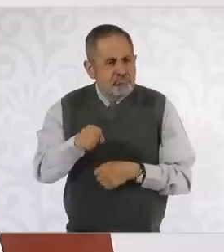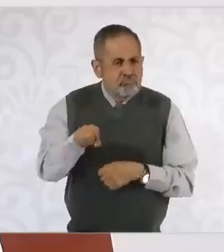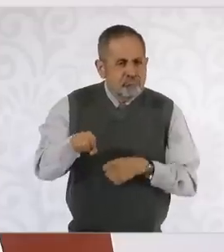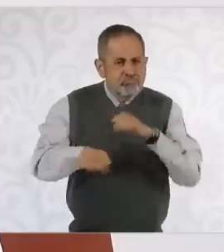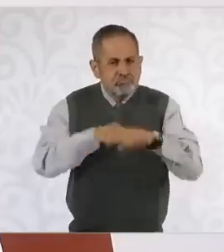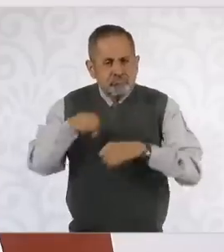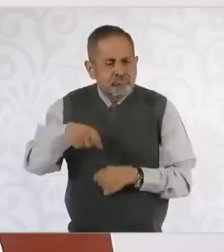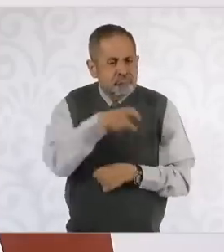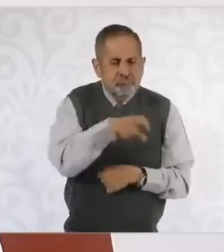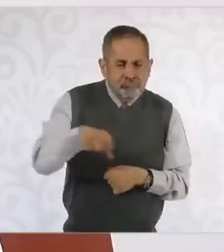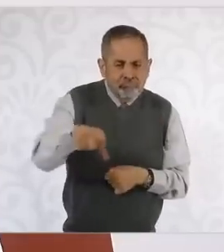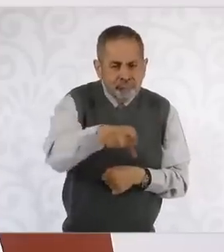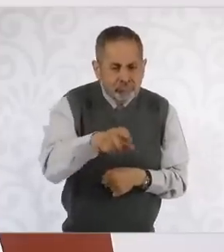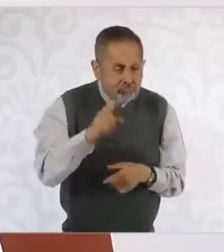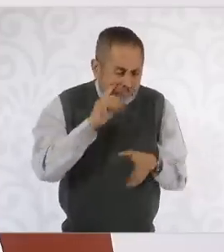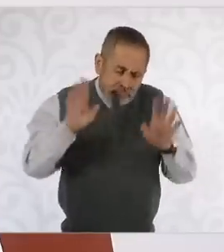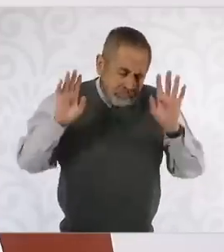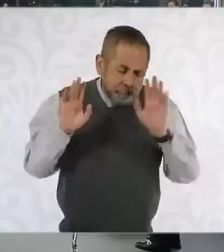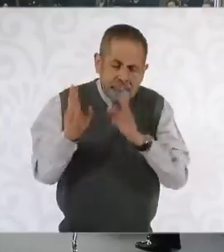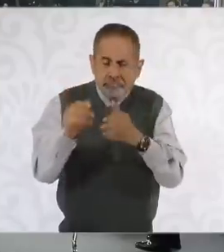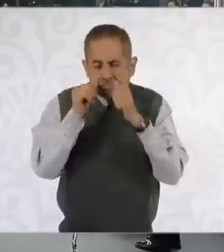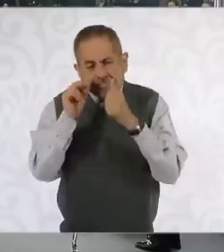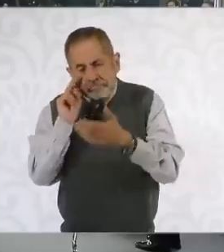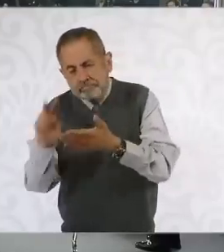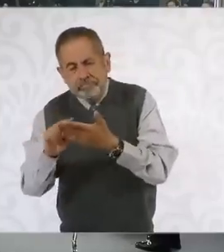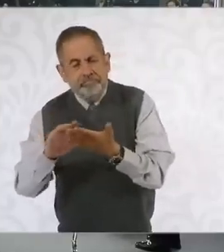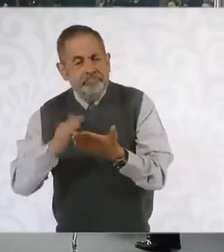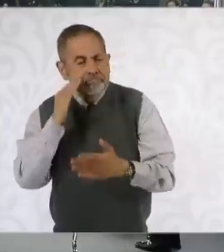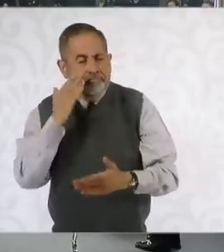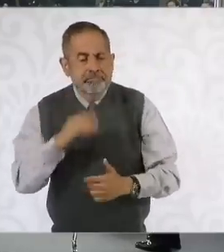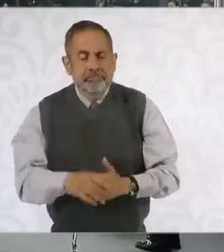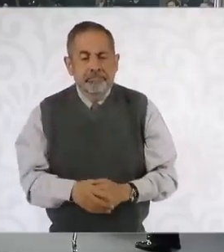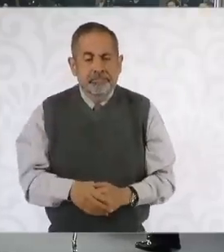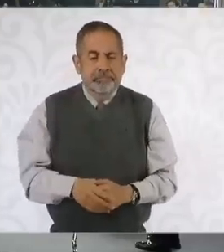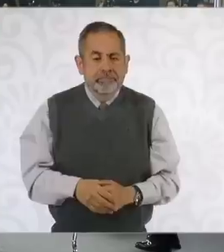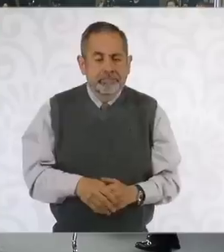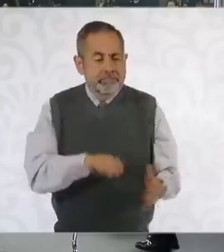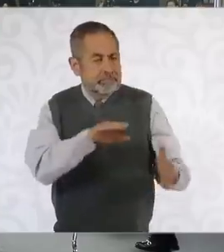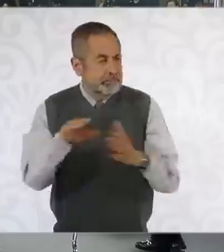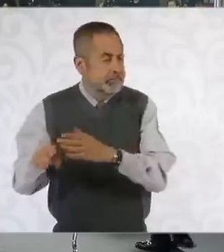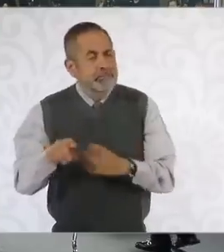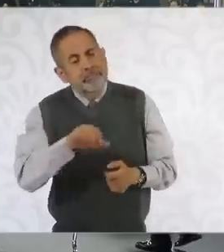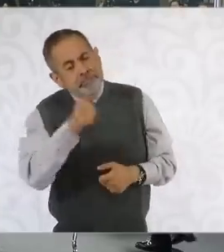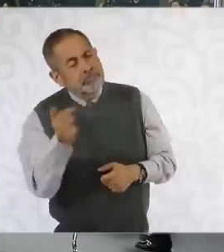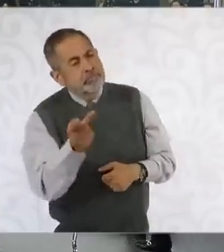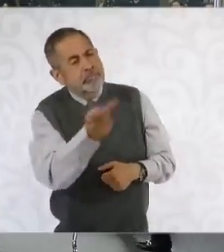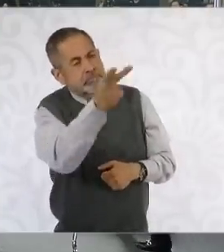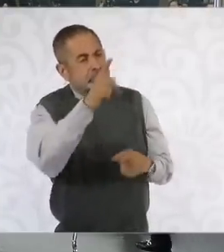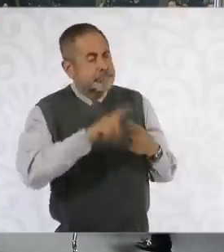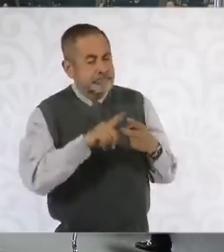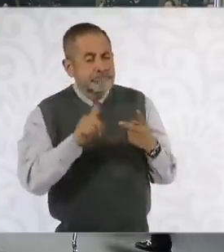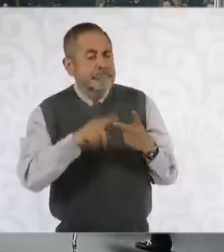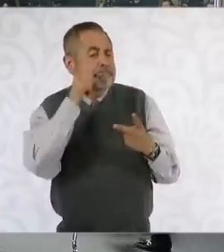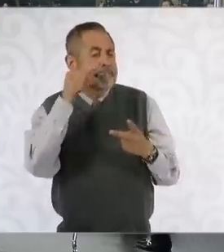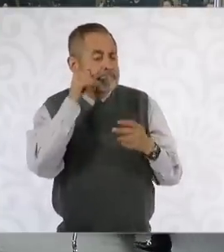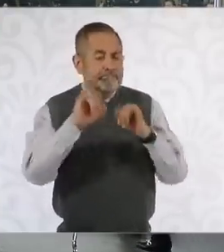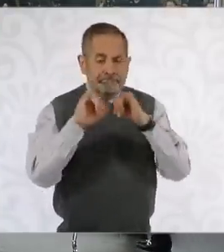sociales gracias en otro tema presidenta de en la reunión que sostuvo ayer con los legisladores qué